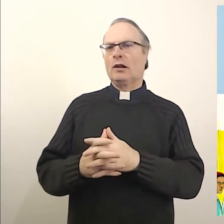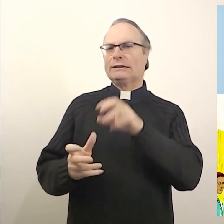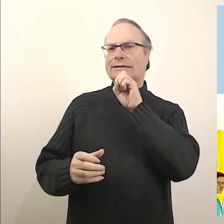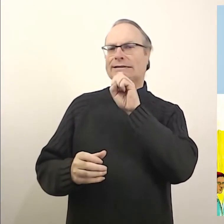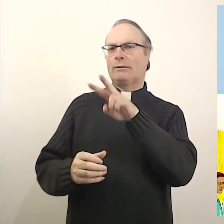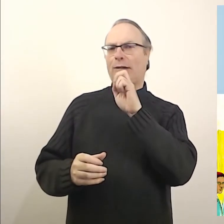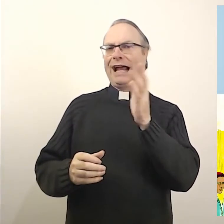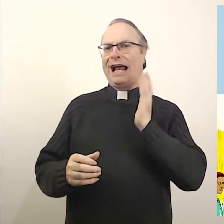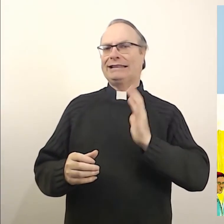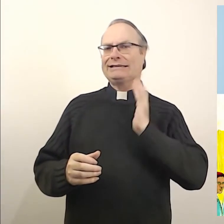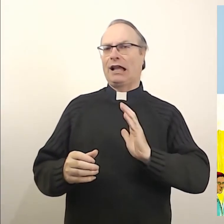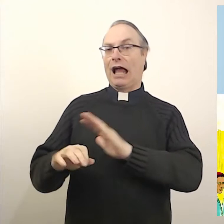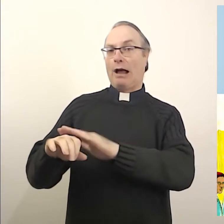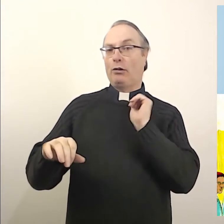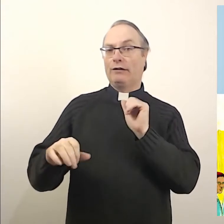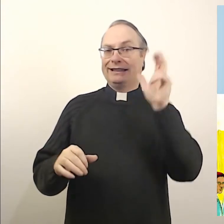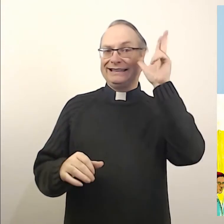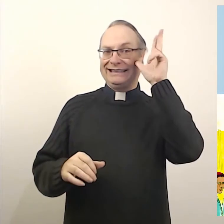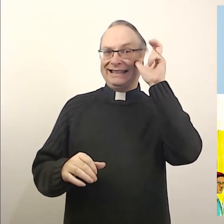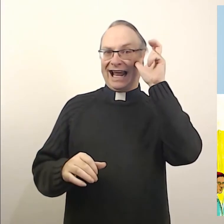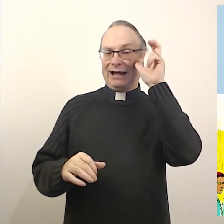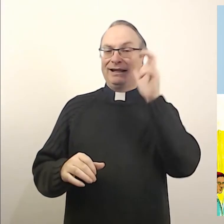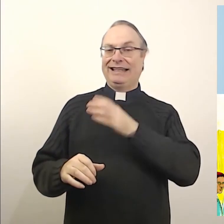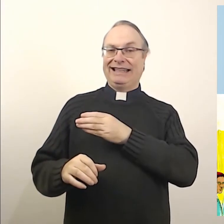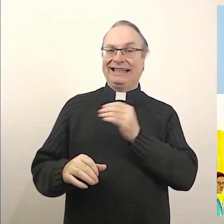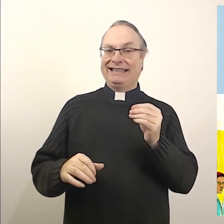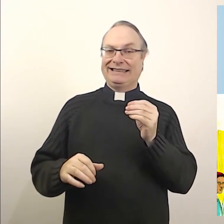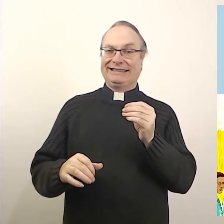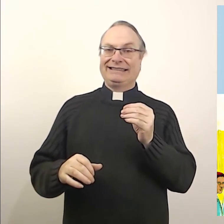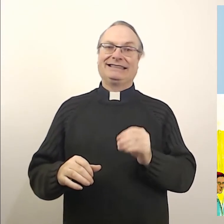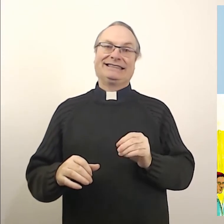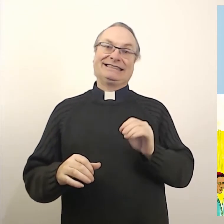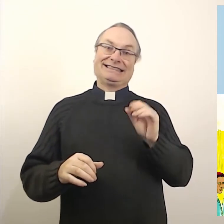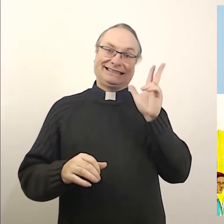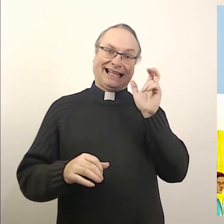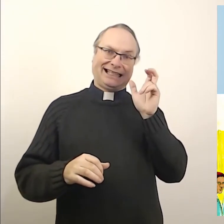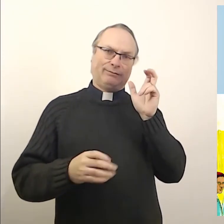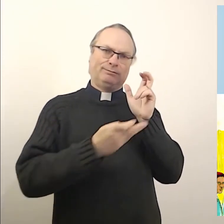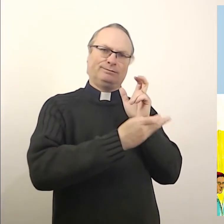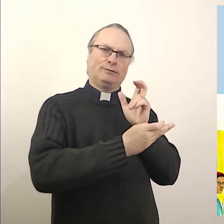Le serpent ancien, appelé le diable et Satan,